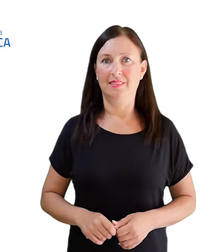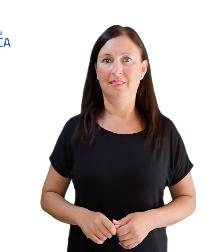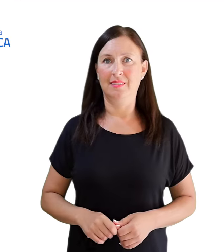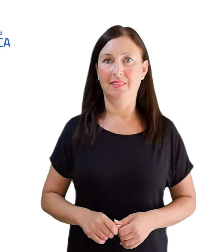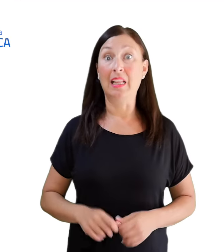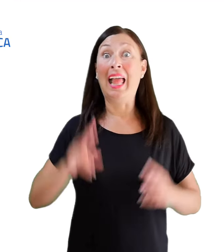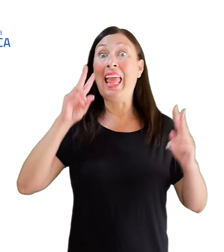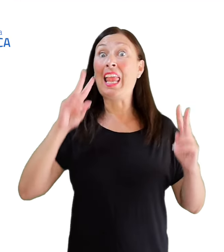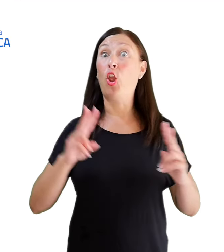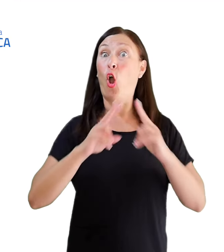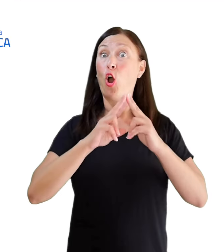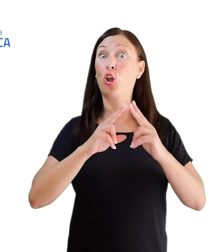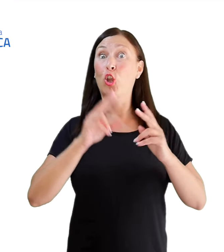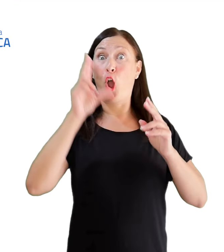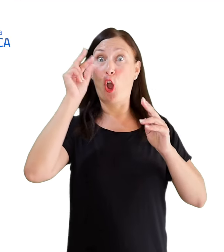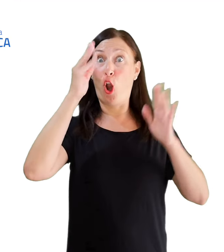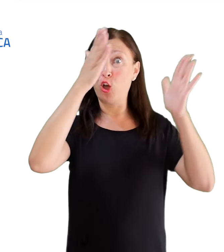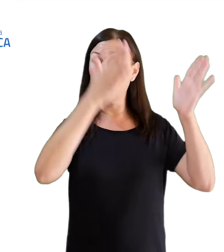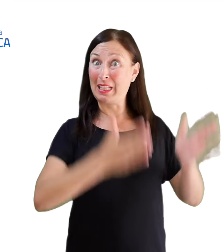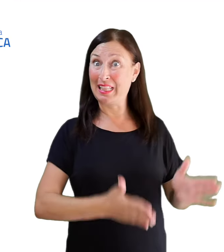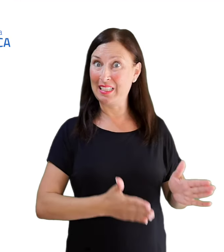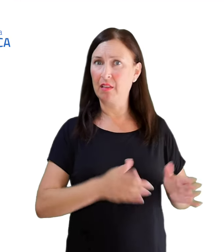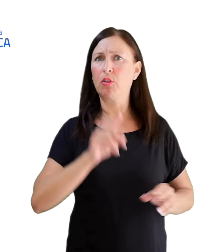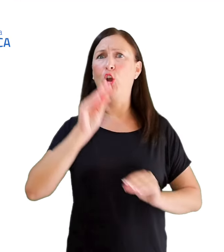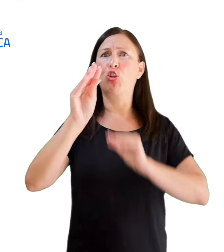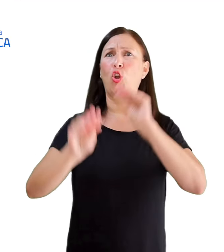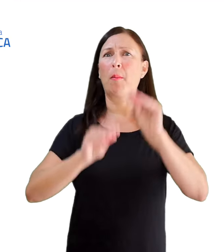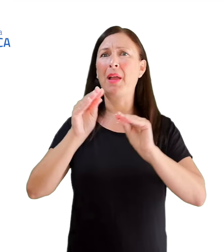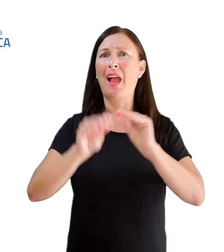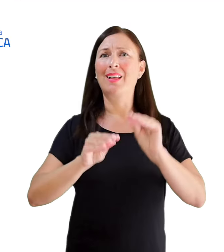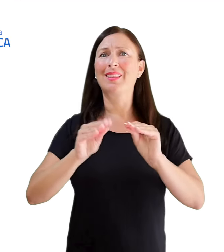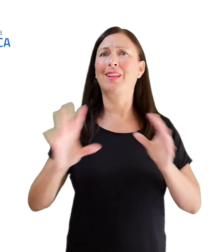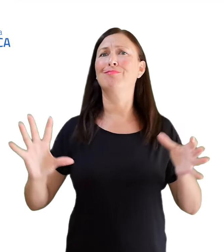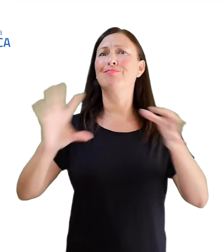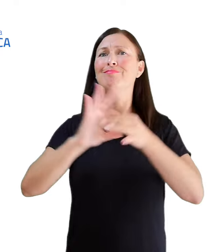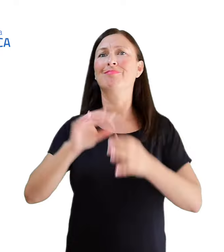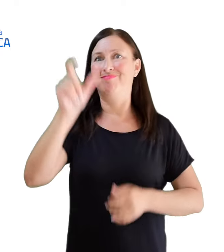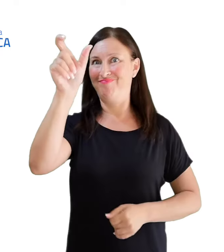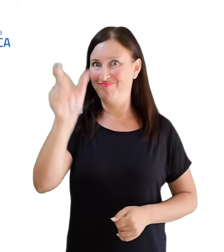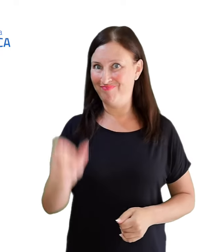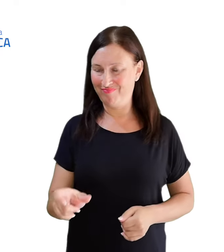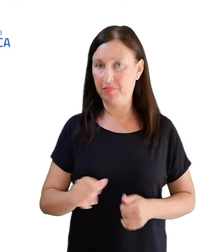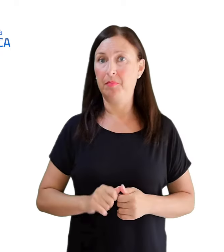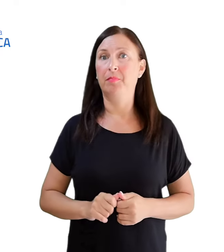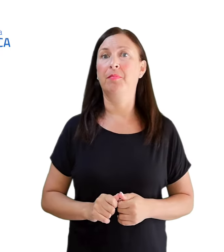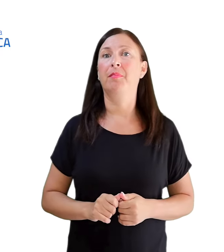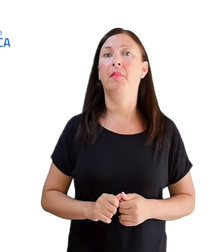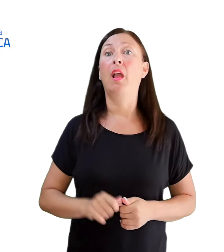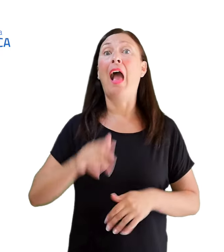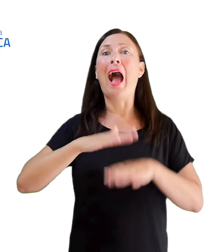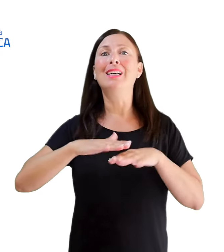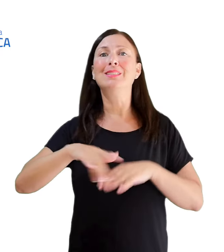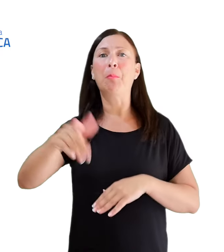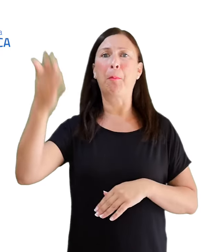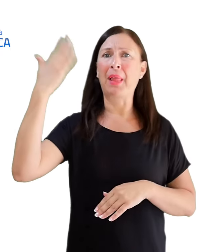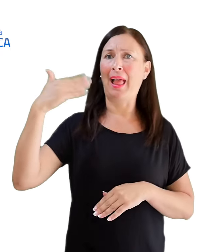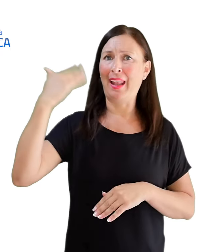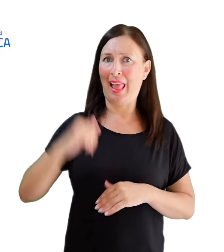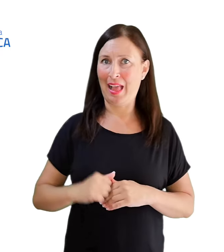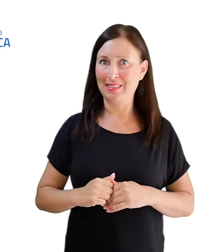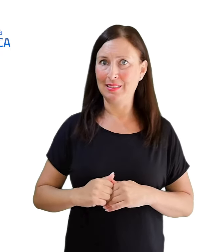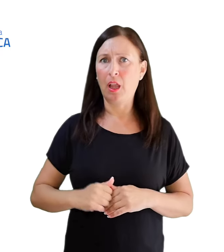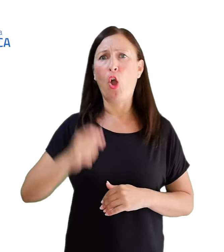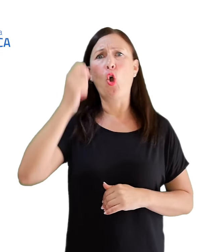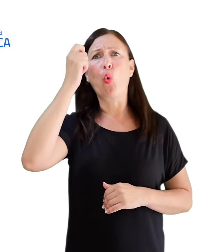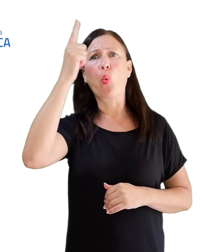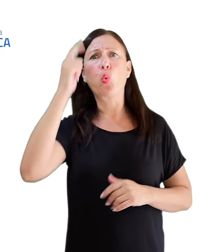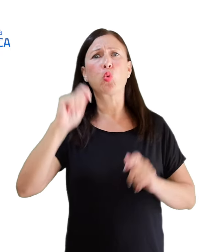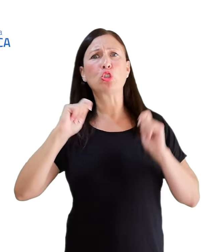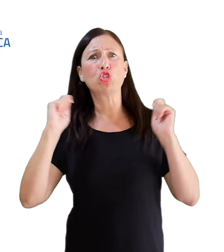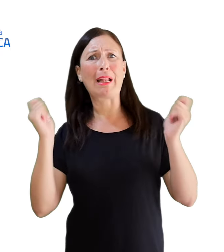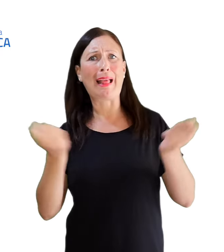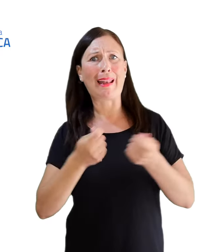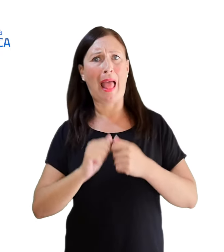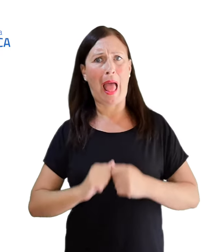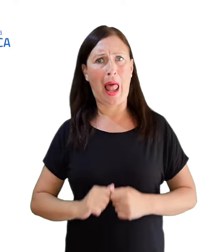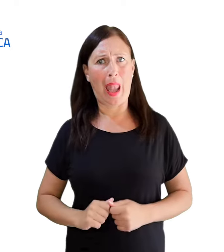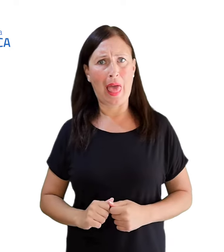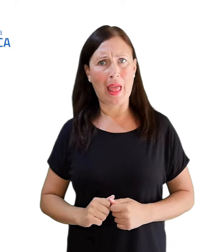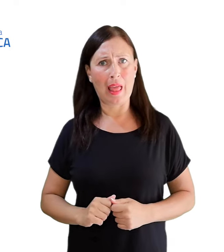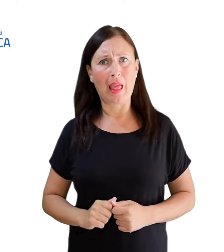Durante l'incontro conoscitivo saranno fatte delle domande sulle esperienze passate e cultura generale